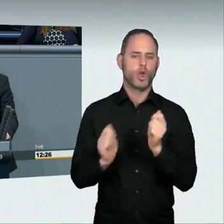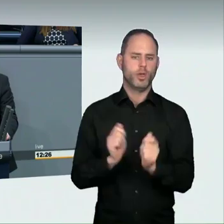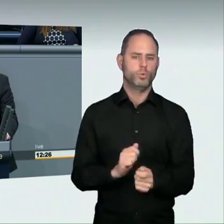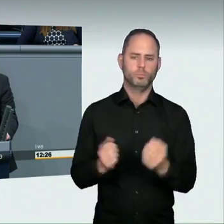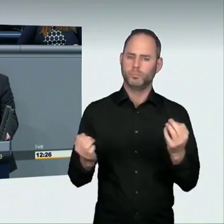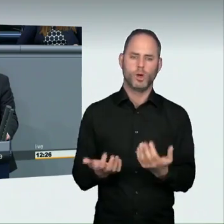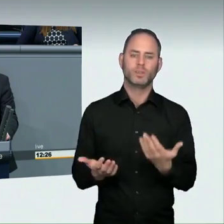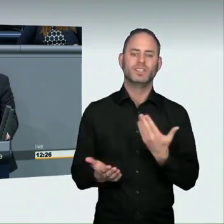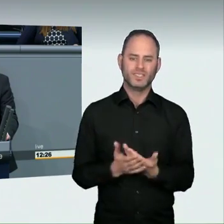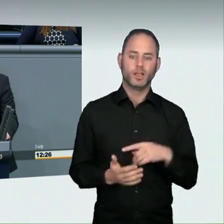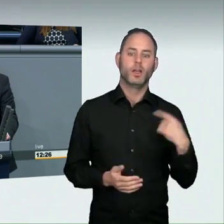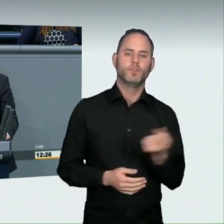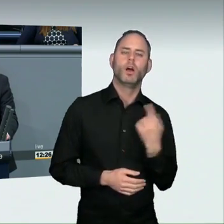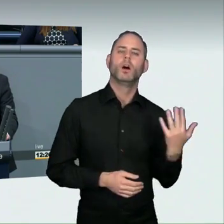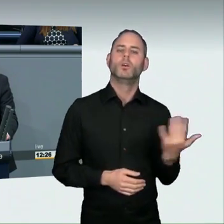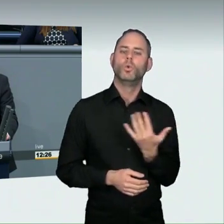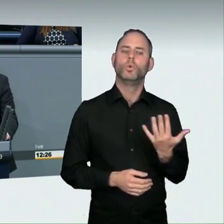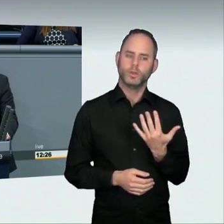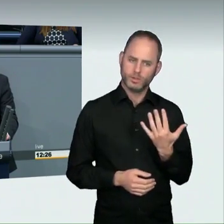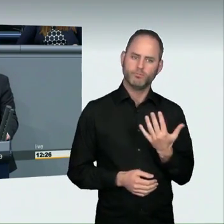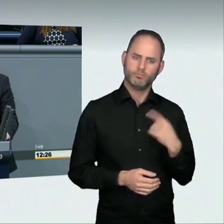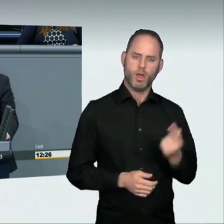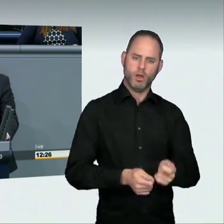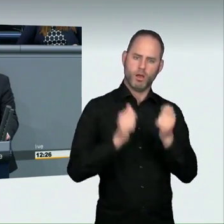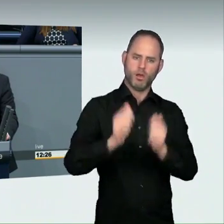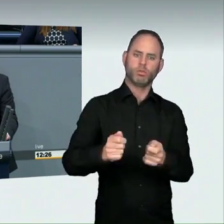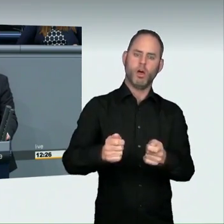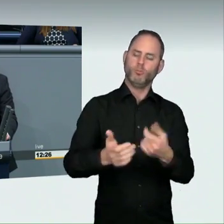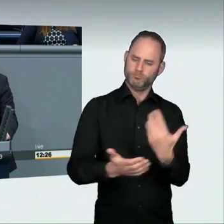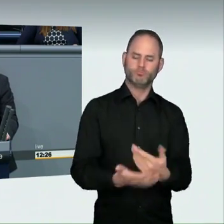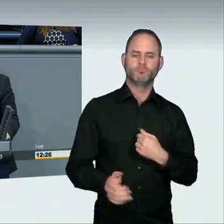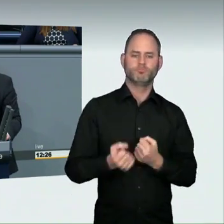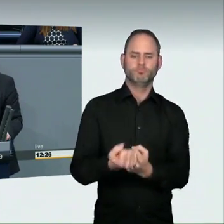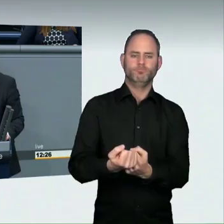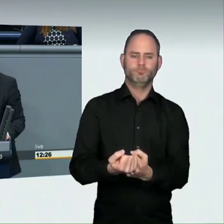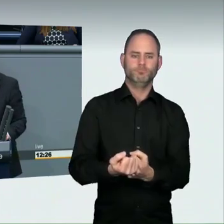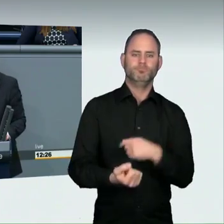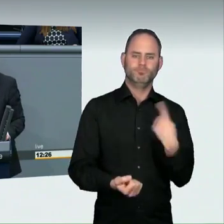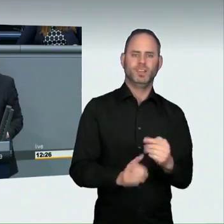dass die Mieterinnen und Mieter in dieser Legislaturperiode in eine ziemlich dunkle Röhre geblickt haben. Und auf dieser dunklen Röhre stehen